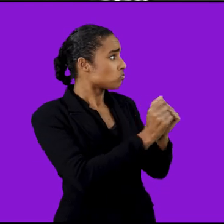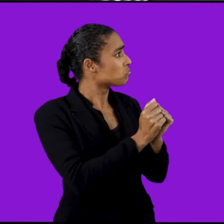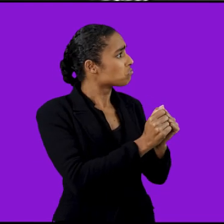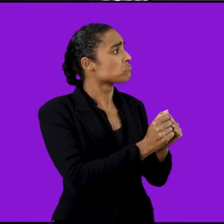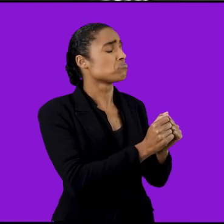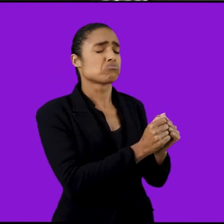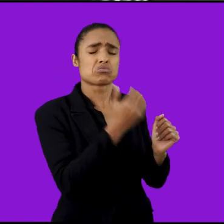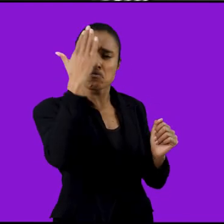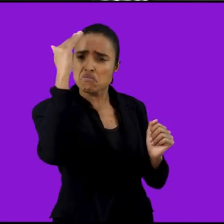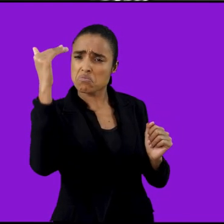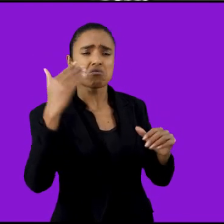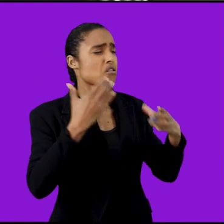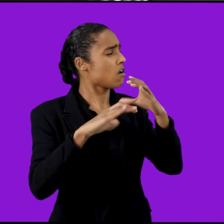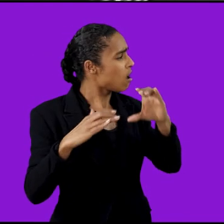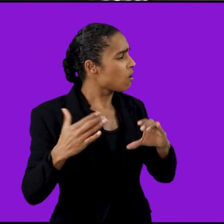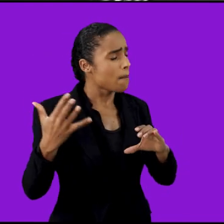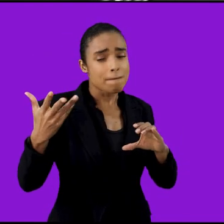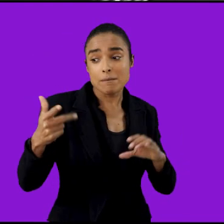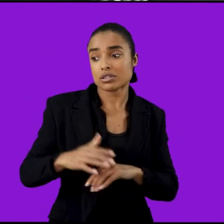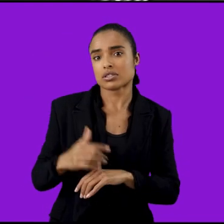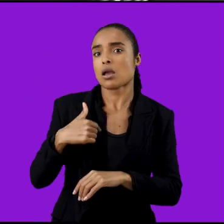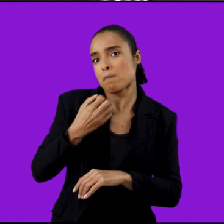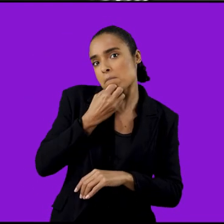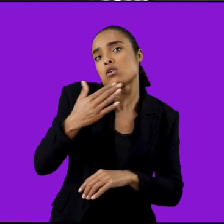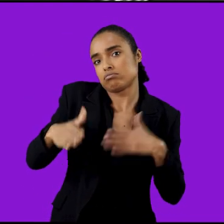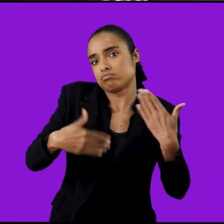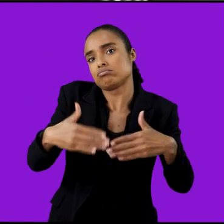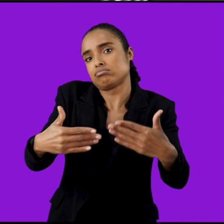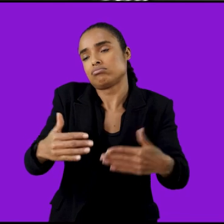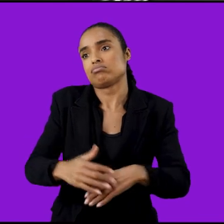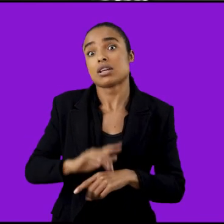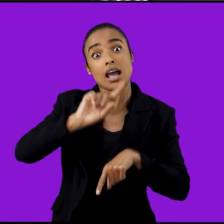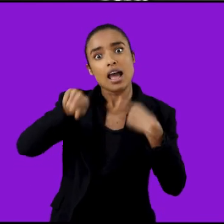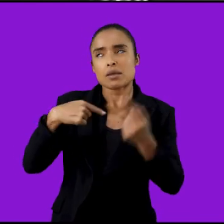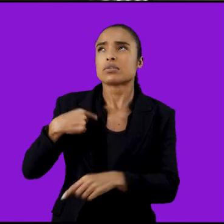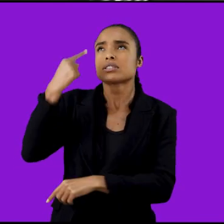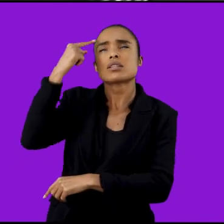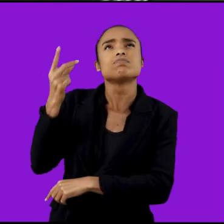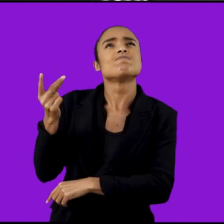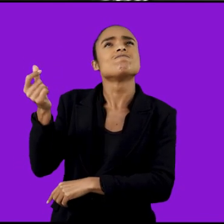Trama. Nossa. Foi muito.Foi muito bom, assim. E depois que veio essa sacada da Feira Preta.